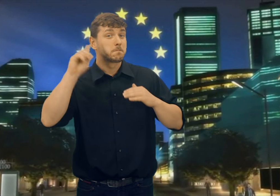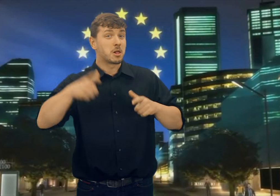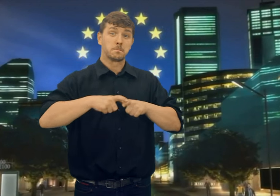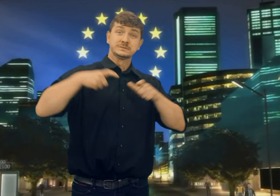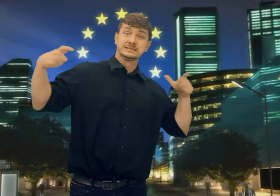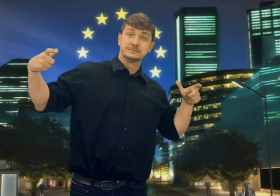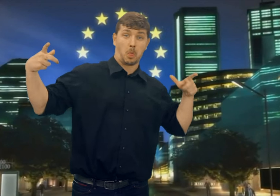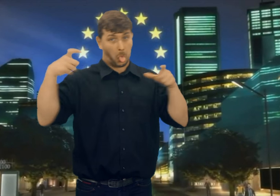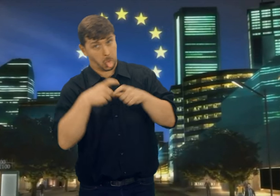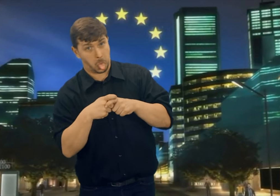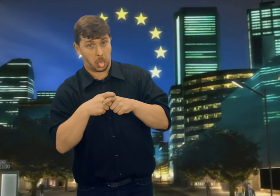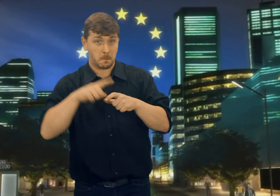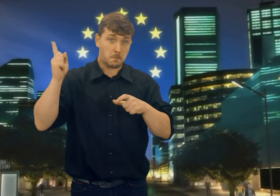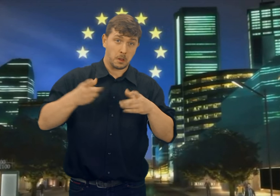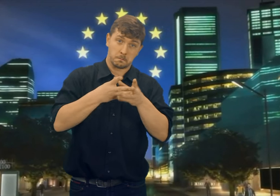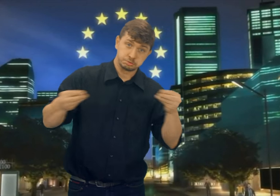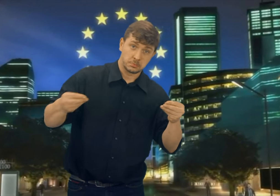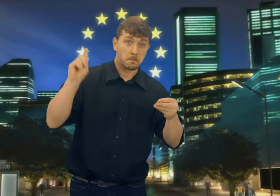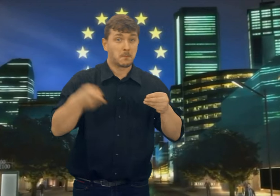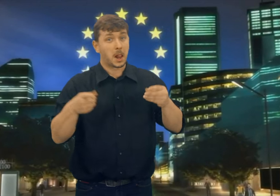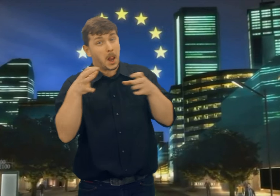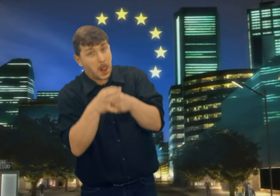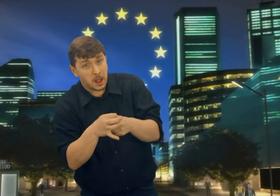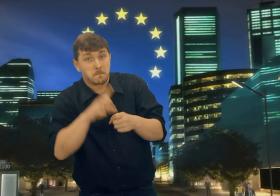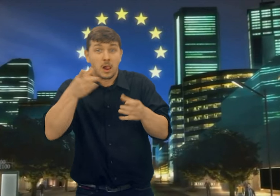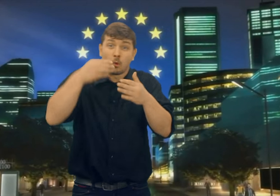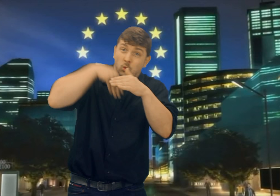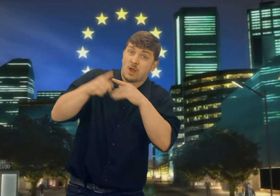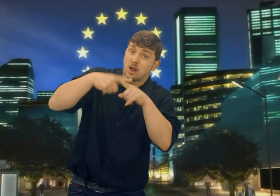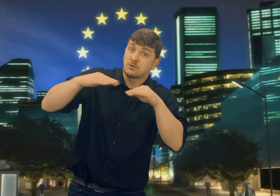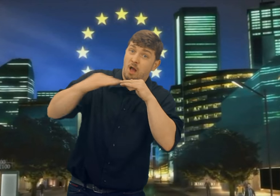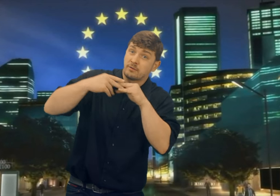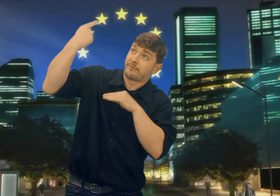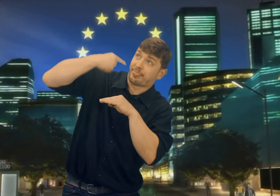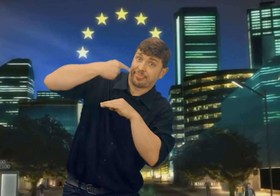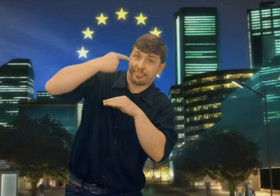Mal waren sie RIESIG, mal wurden sie winzig. Mal existierten sie nicht mehr, mal standen sie unter fremder Diktatur!